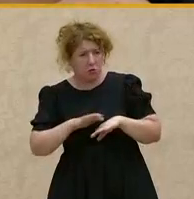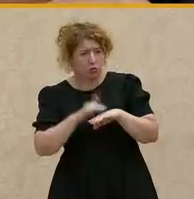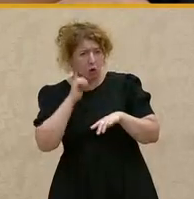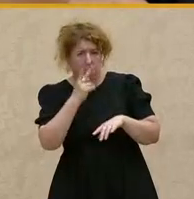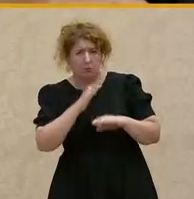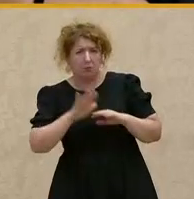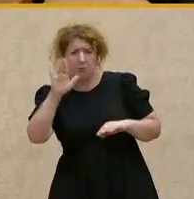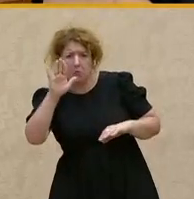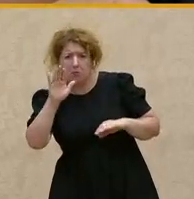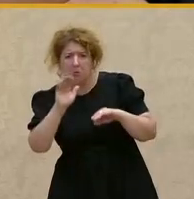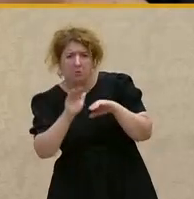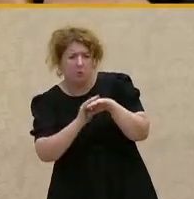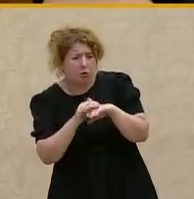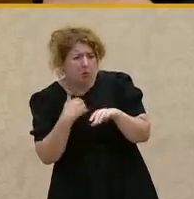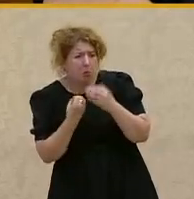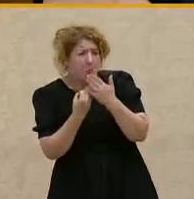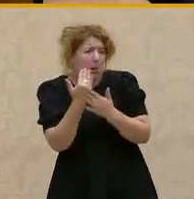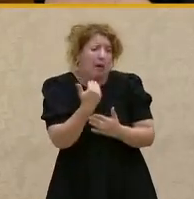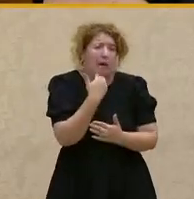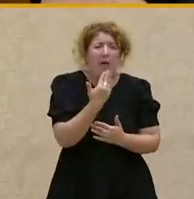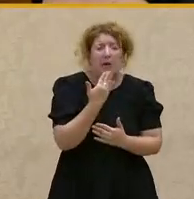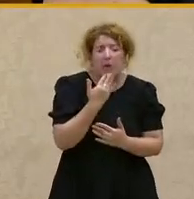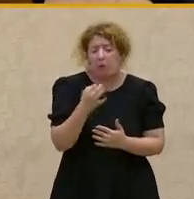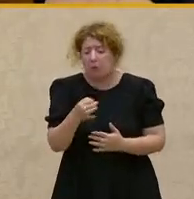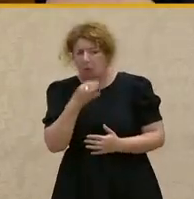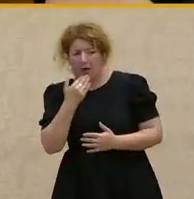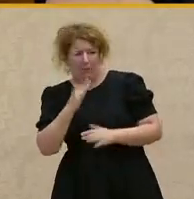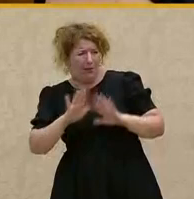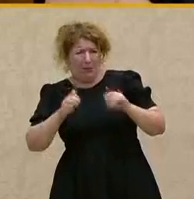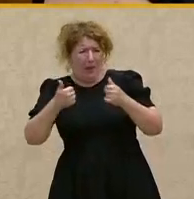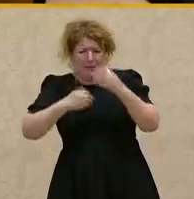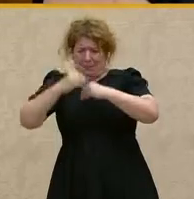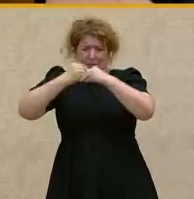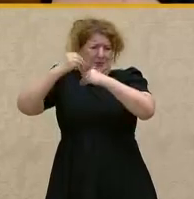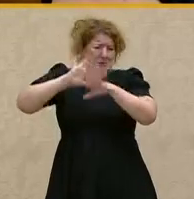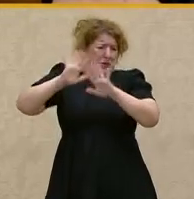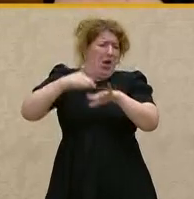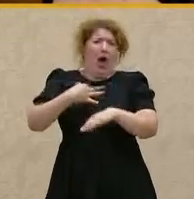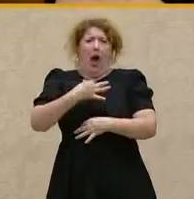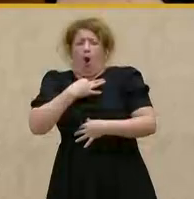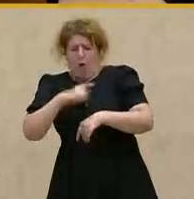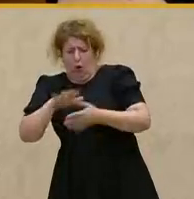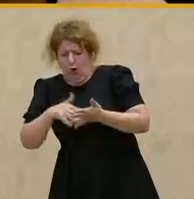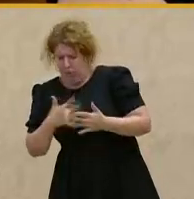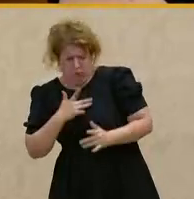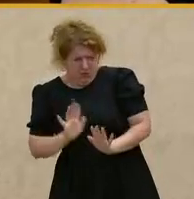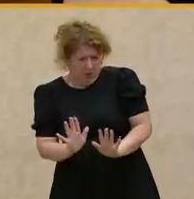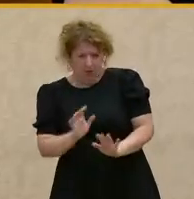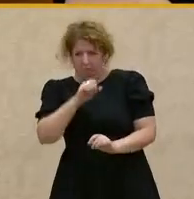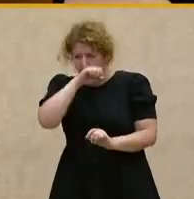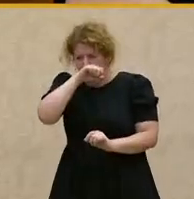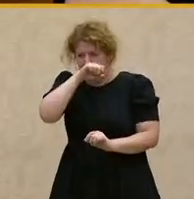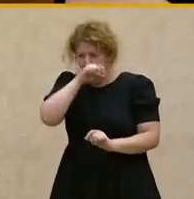no, yo quiero una actividad por la mañana y una por la tarde, no me marees. Es mejor una actividad